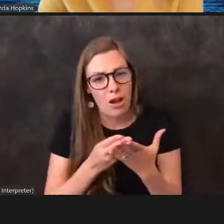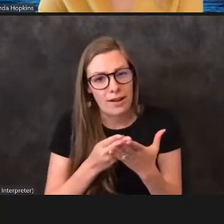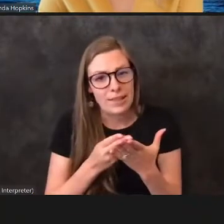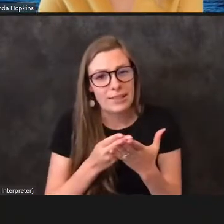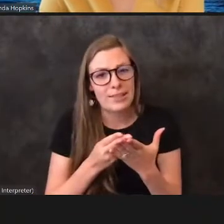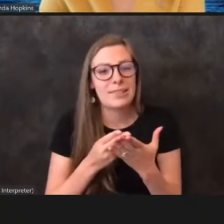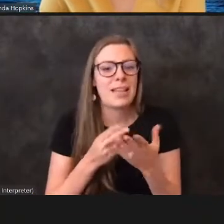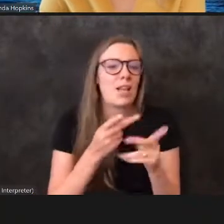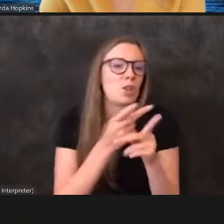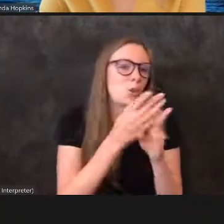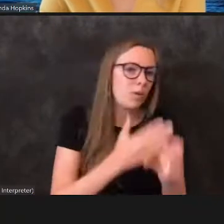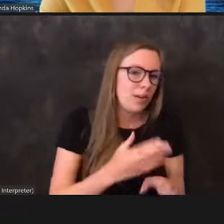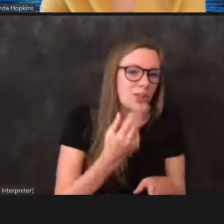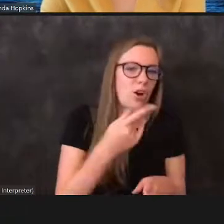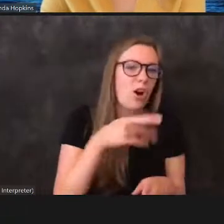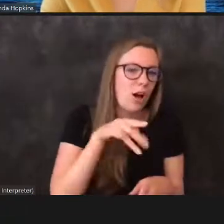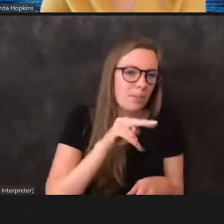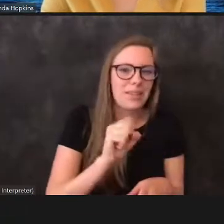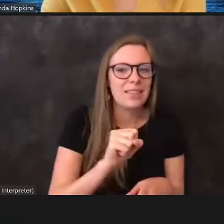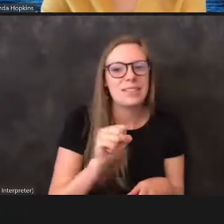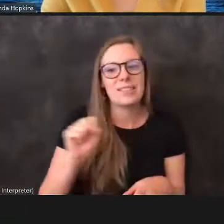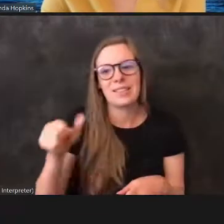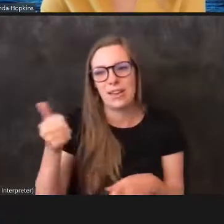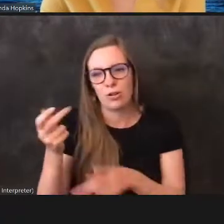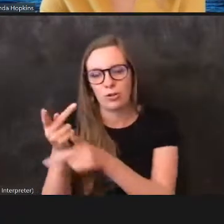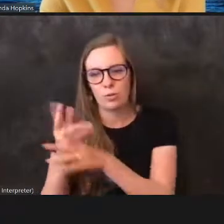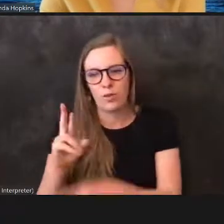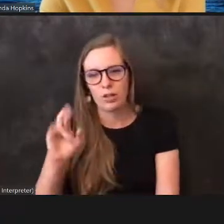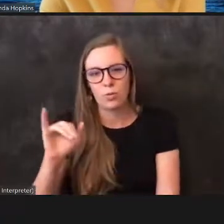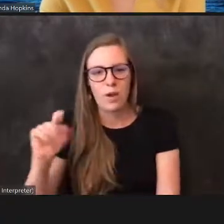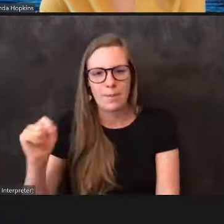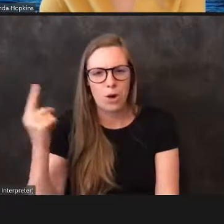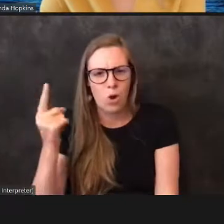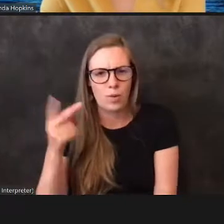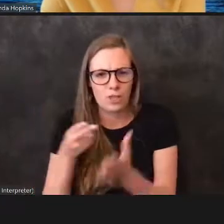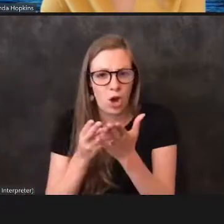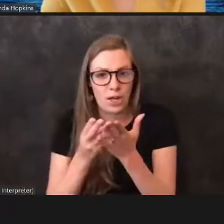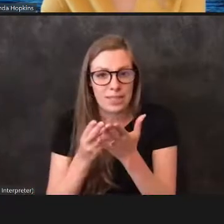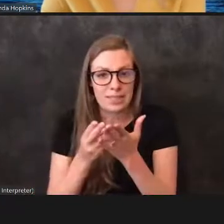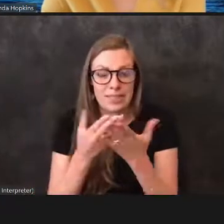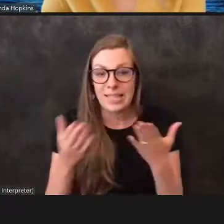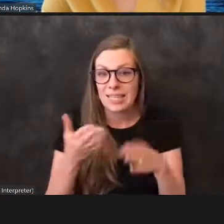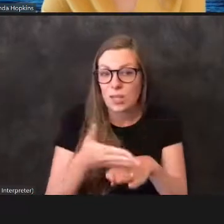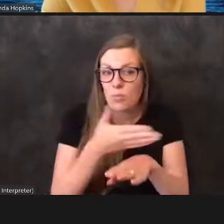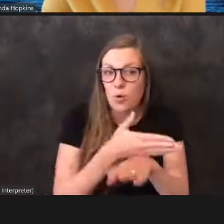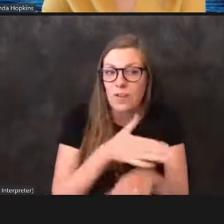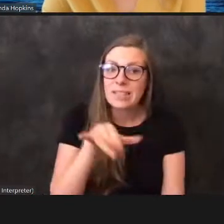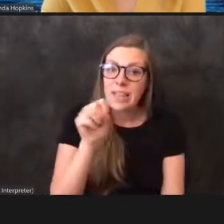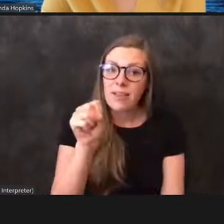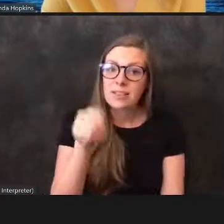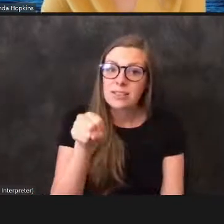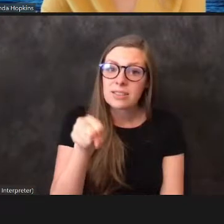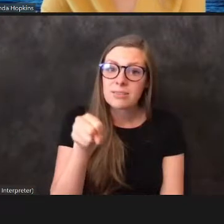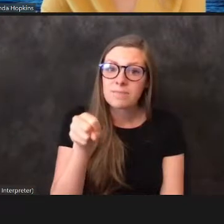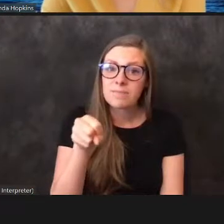Quiero sorpresas como los presidentes Pringles y su supervisor Robin. No es Rob Robbins 2.-El.